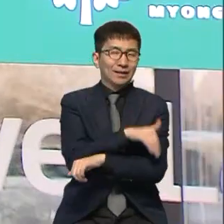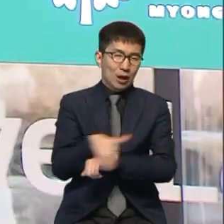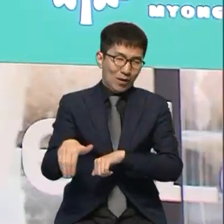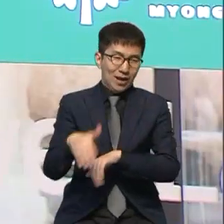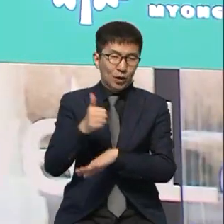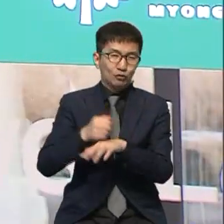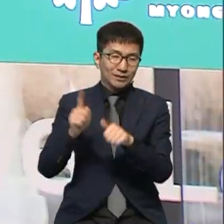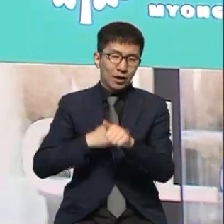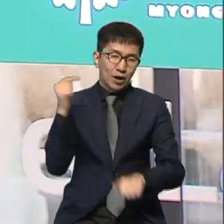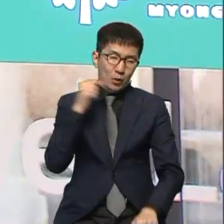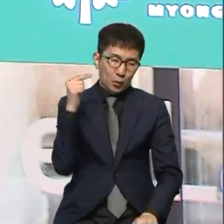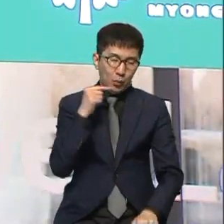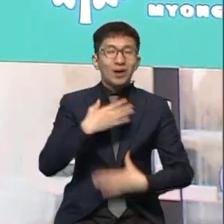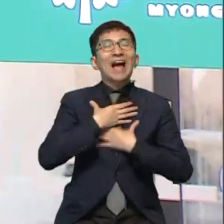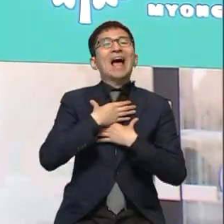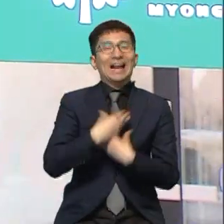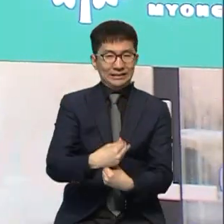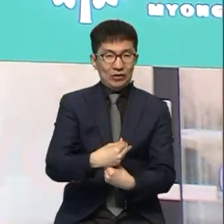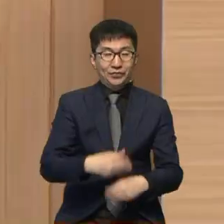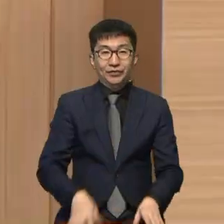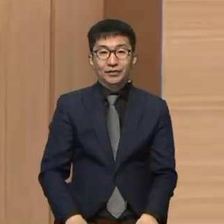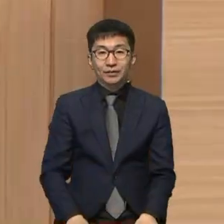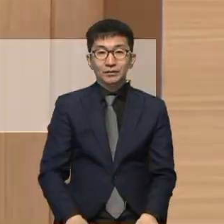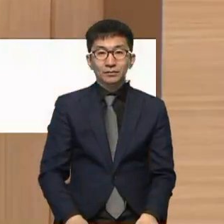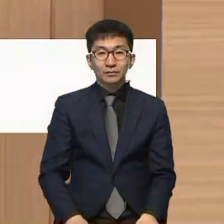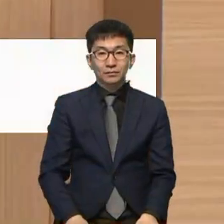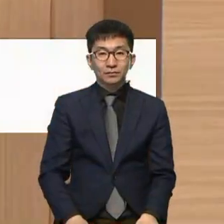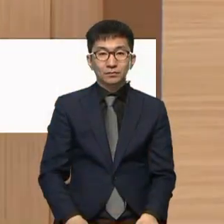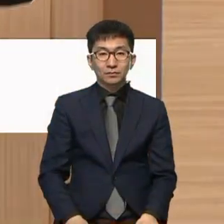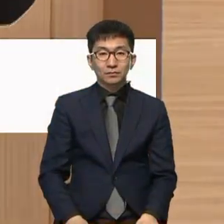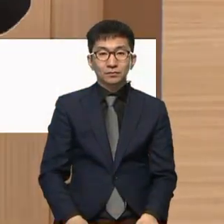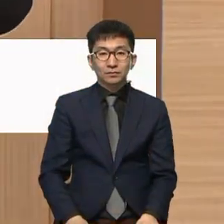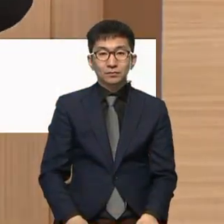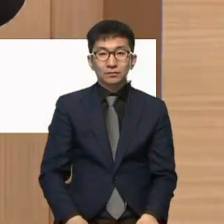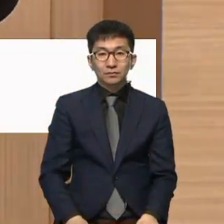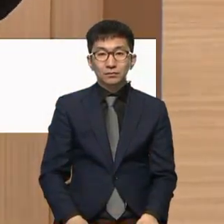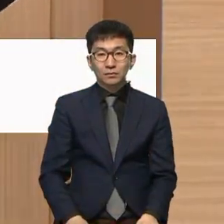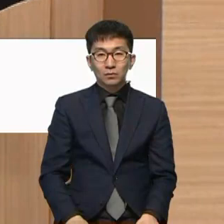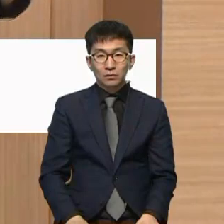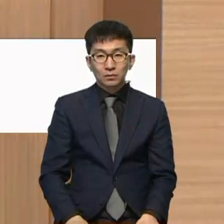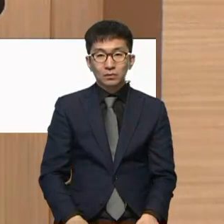안전하다고 본 겁니다만